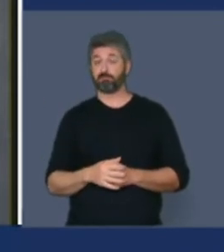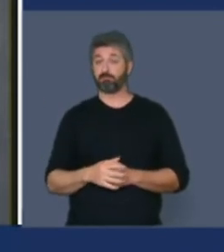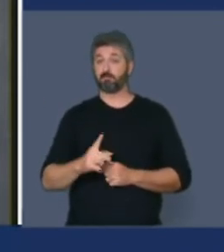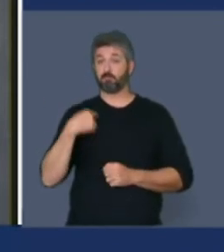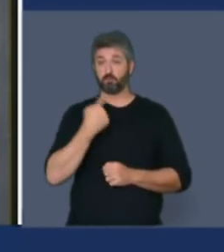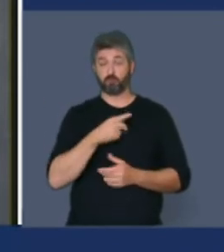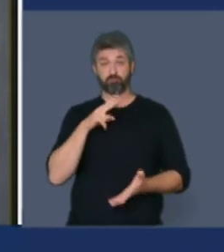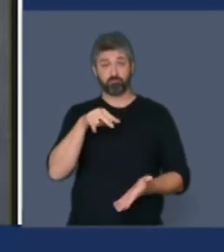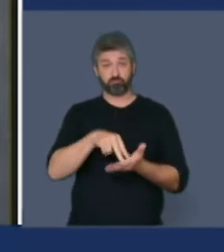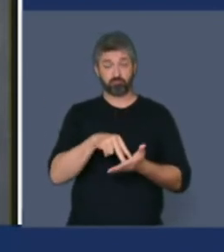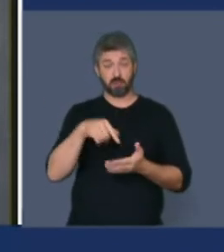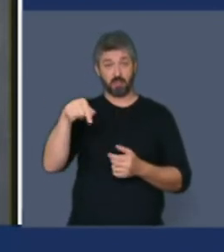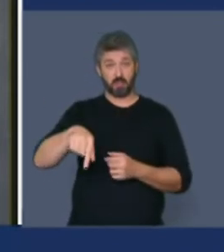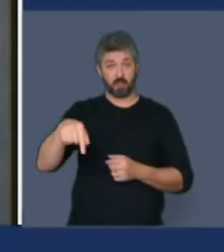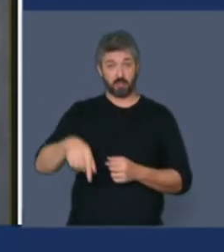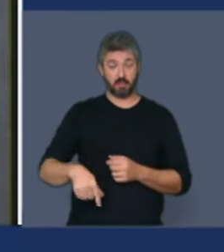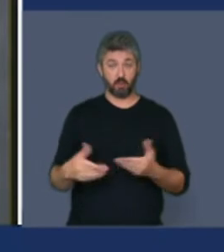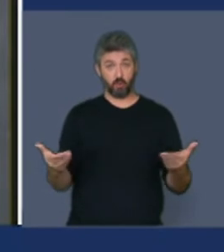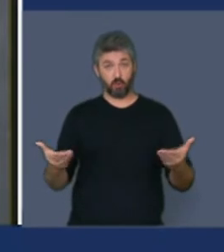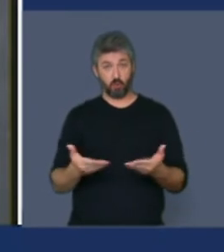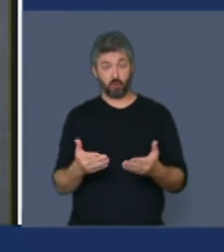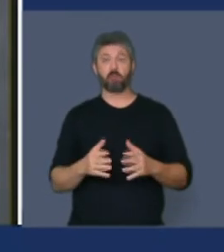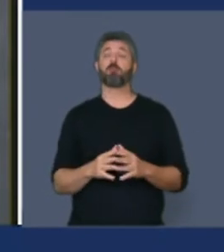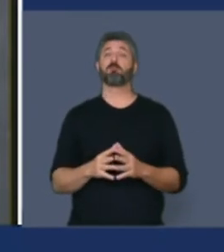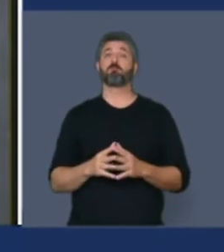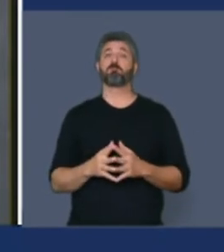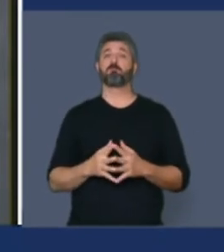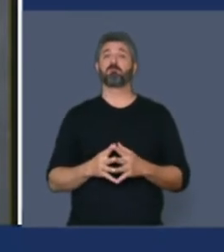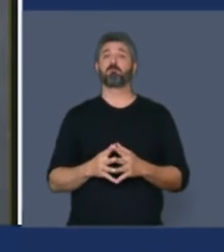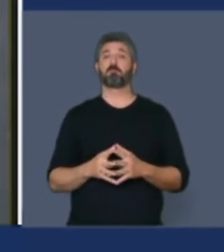VIDA DE UMA CRIANÇA? VIEMOS AQUI, SENHOR PRESIDENTE HOJE MANIFESTAR NOSSO APOIO NO SENTIDO DE TRABALHAR PARA